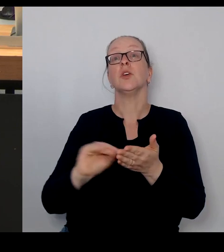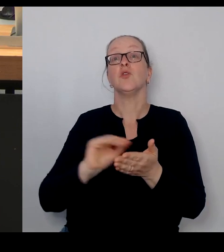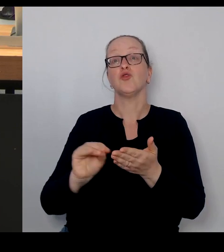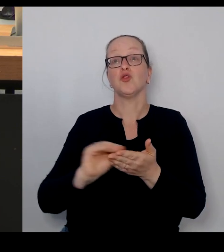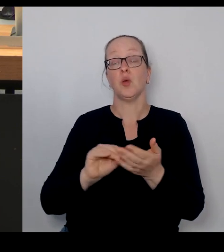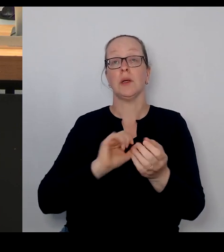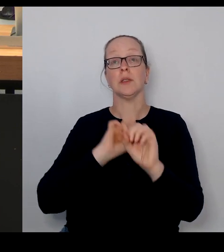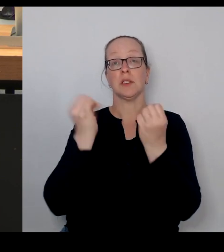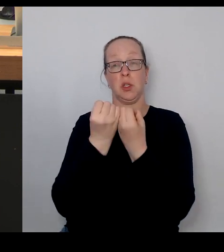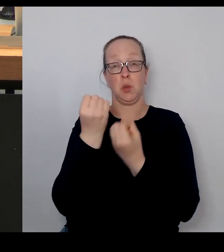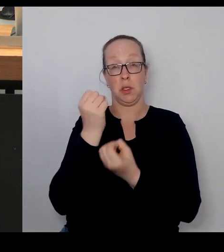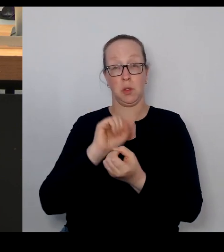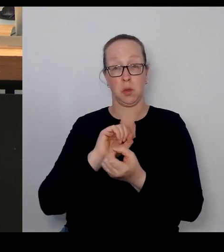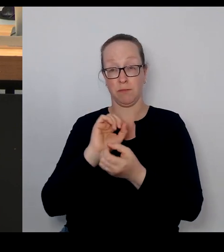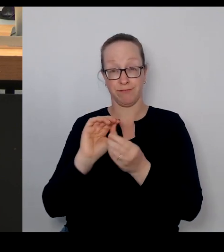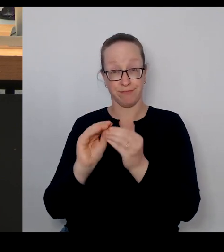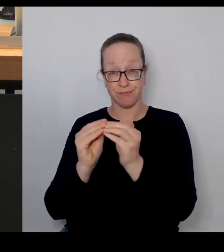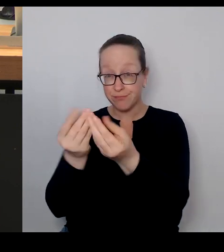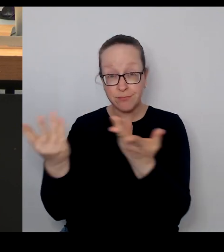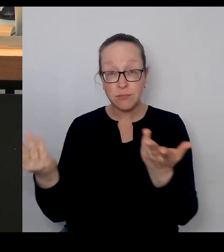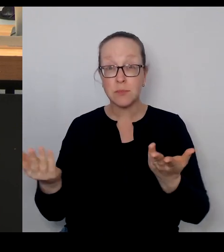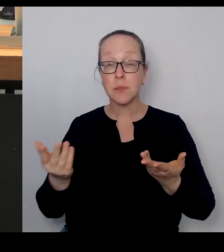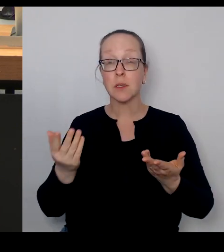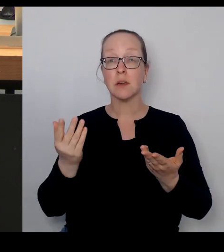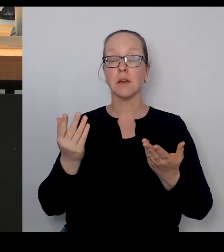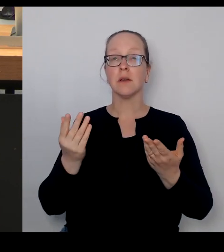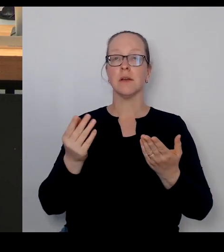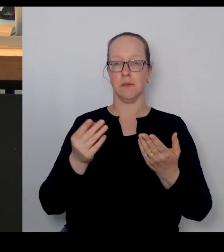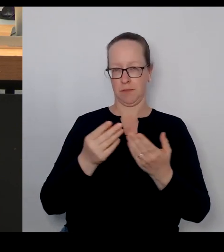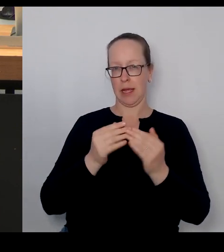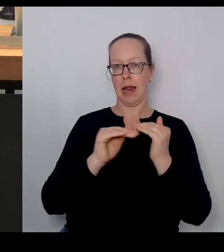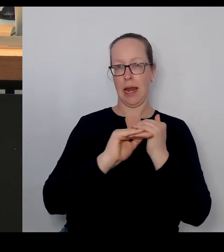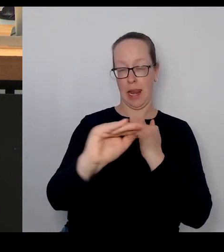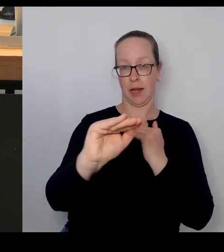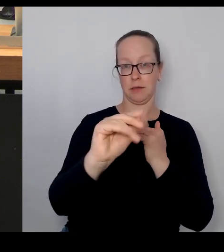nicht gute Arbeit, das ist Ausbeutung im öffentlichen Auftrag.